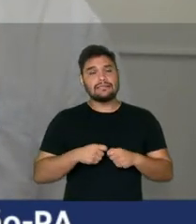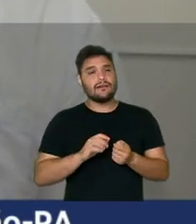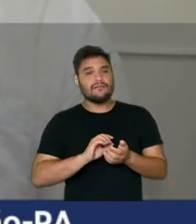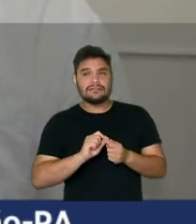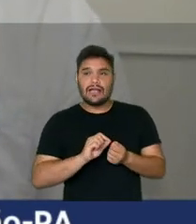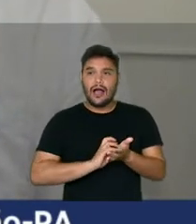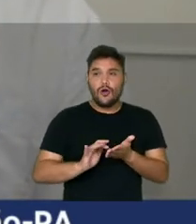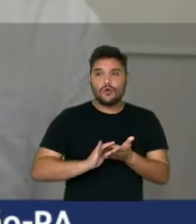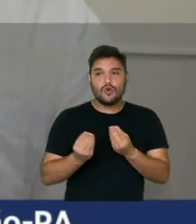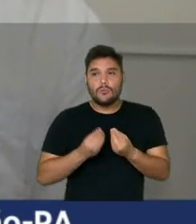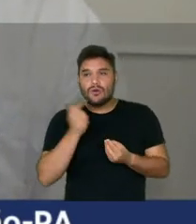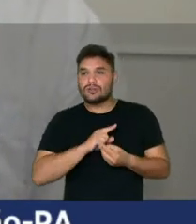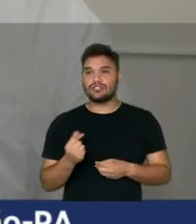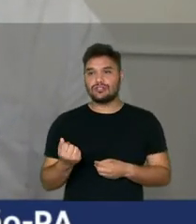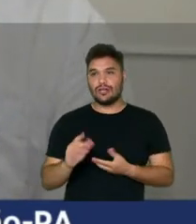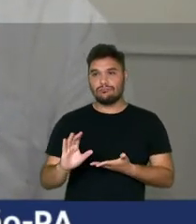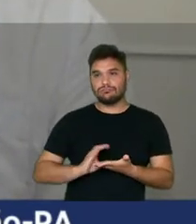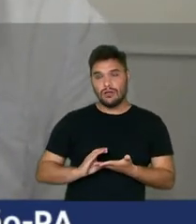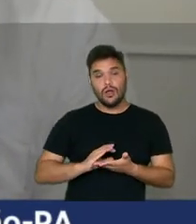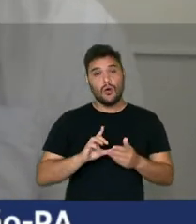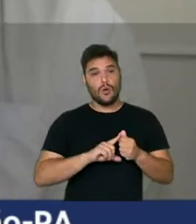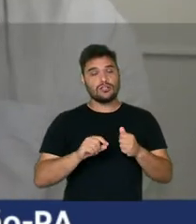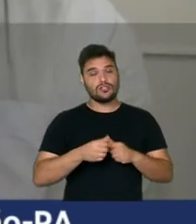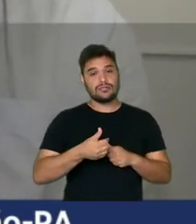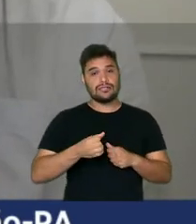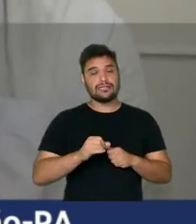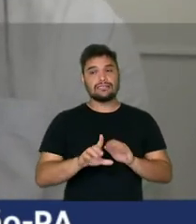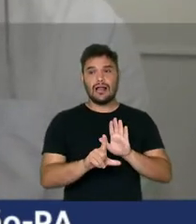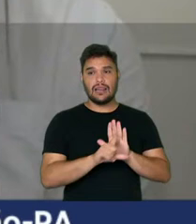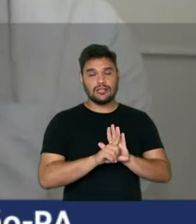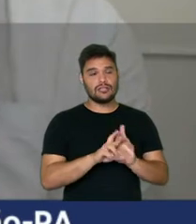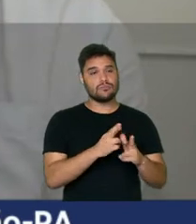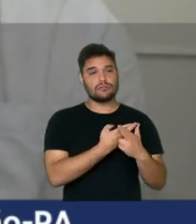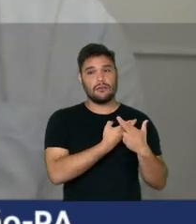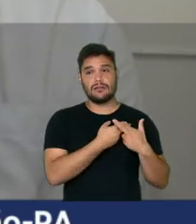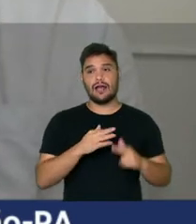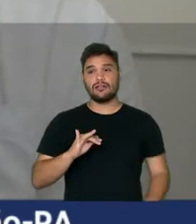CITADA. POR SUA VEZ E ESTIMATIVA DE IMPACTO ORÇAMENTÁRIO, DISPÕE O ARTIGO DE RESPONSABILIDADE